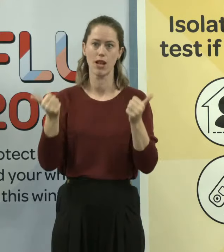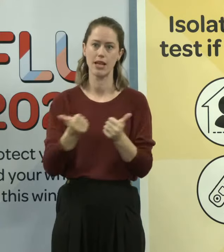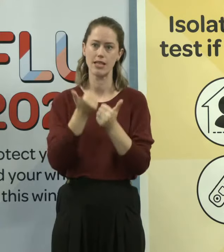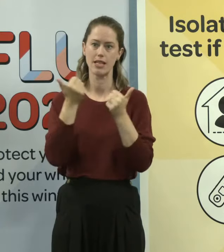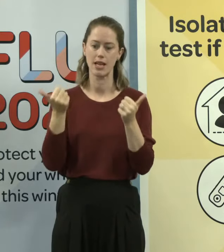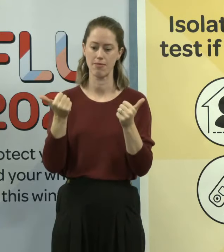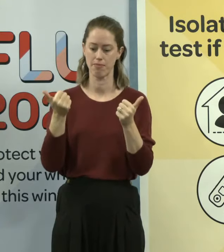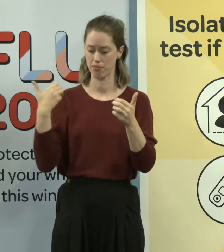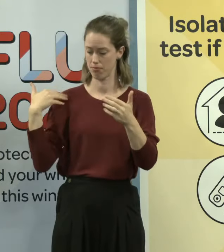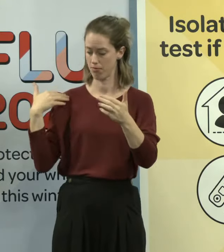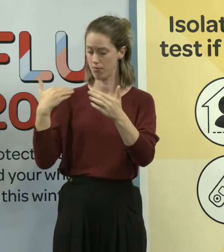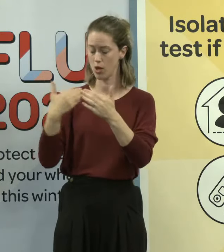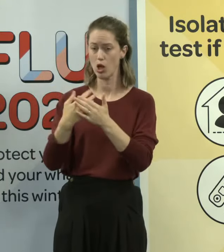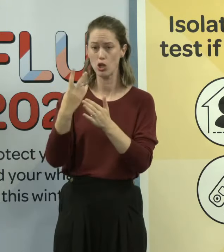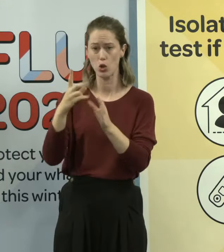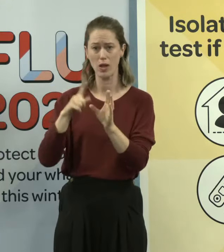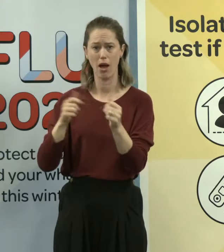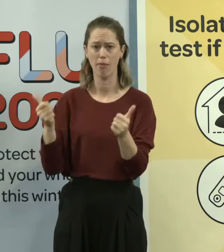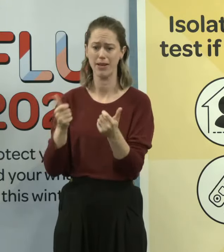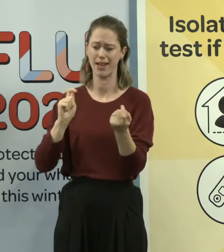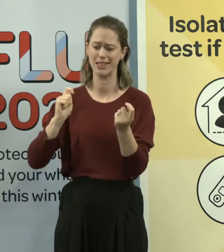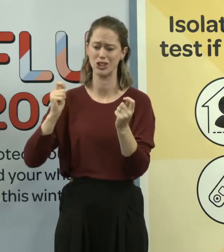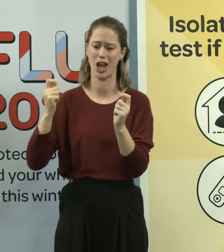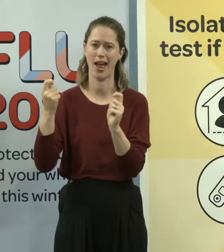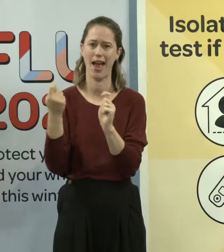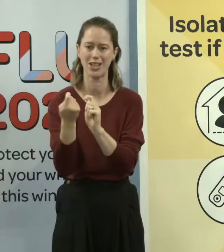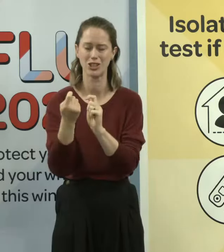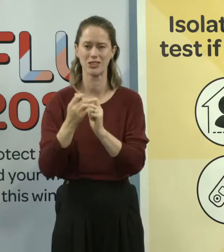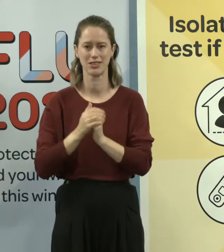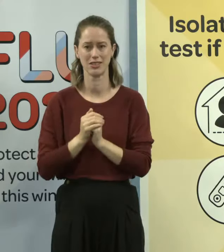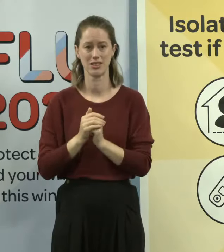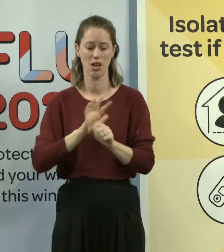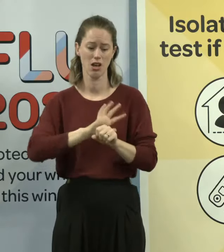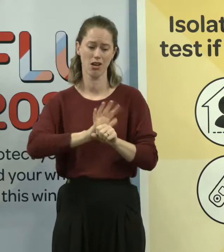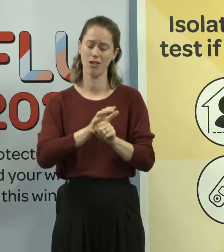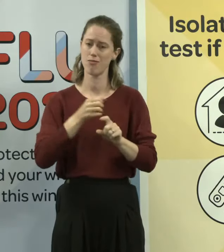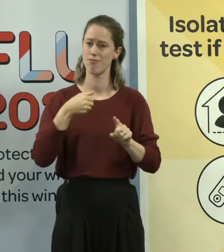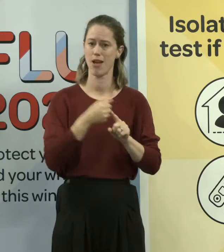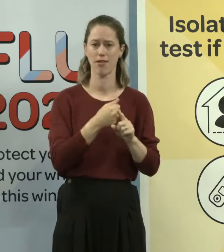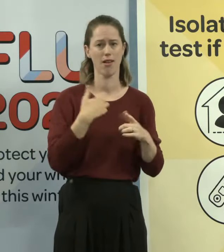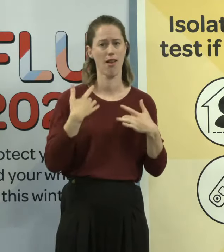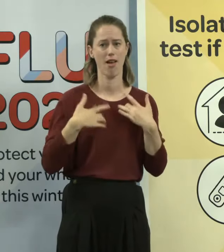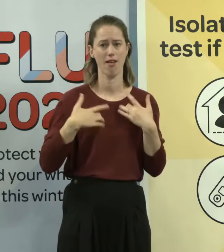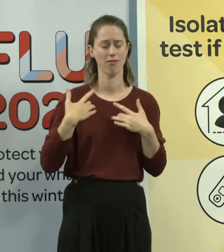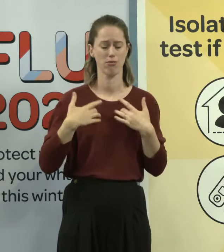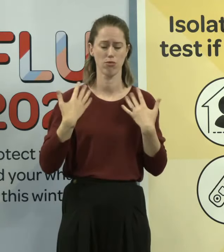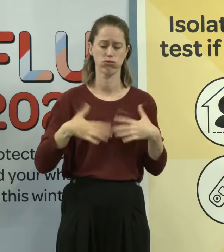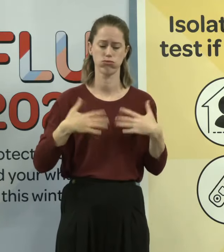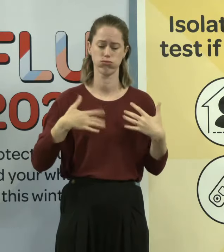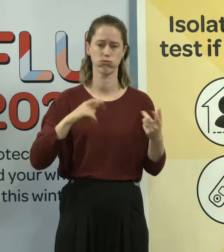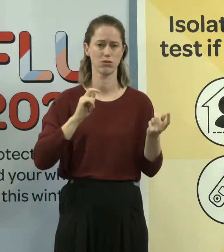taumata 4. He wa tino nui i roto i te hitori o to tatou motu, a